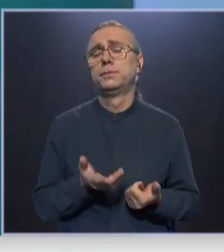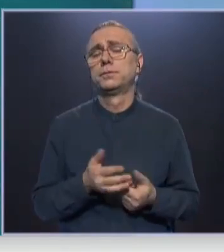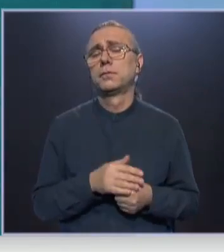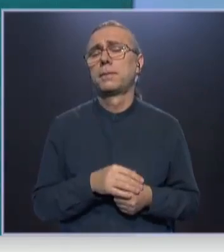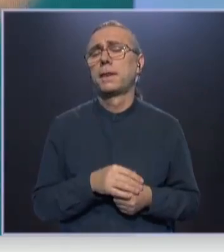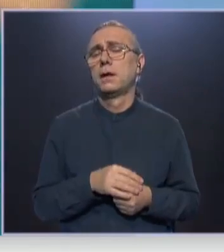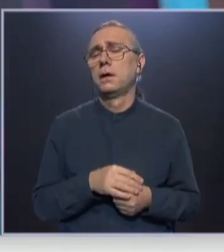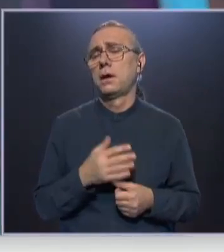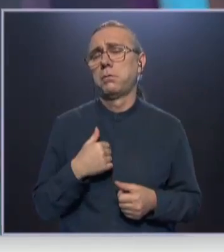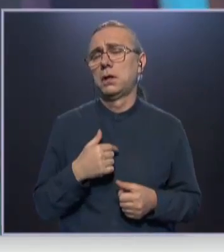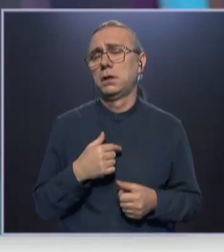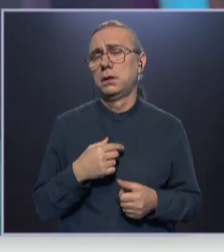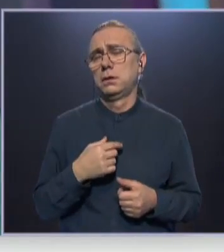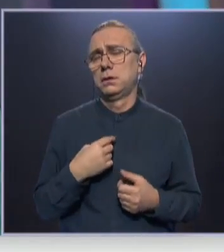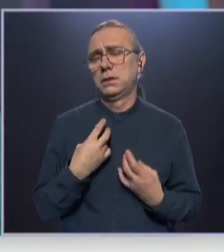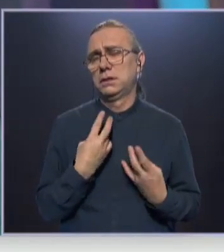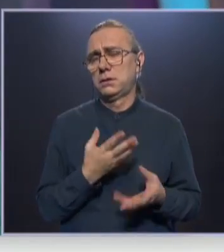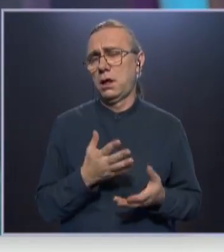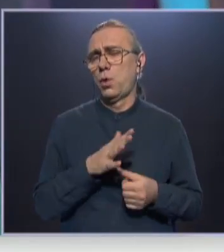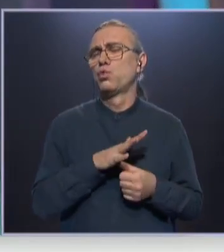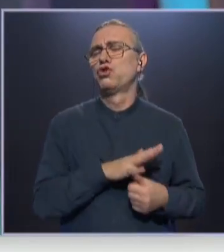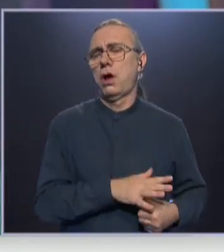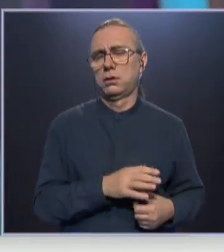я никак не стал бы и это само по себе наименование